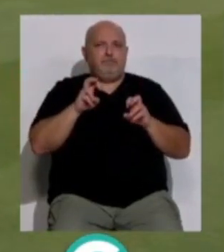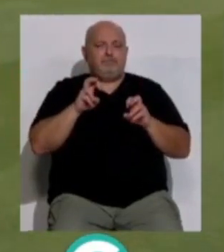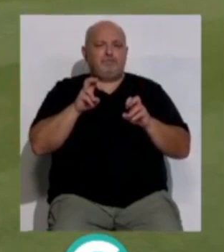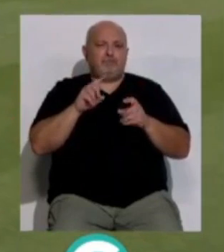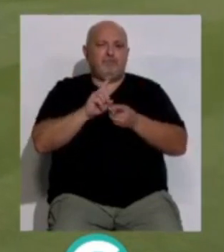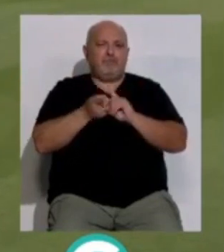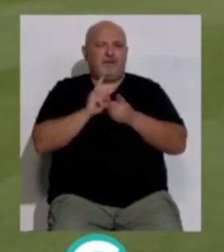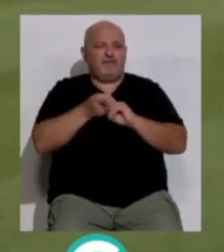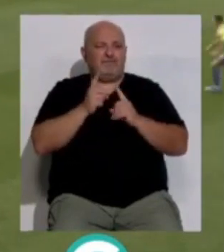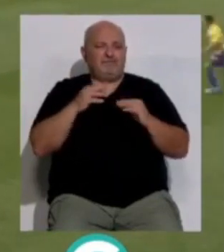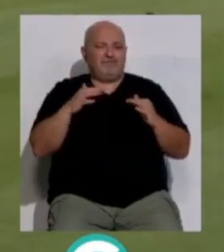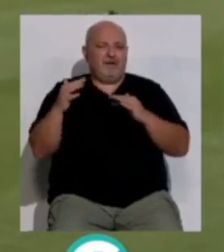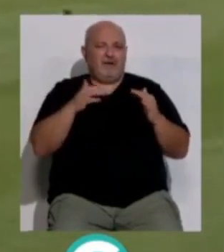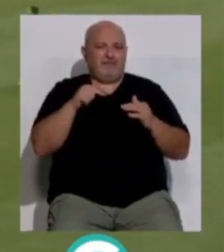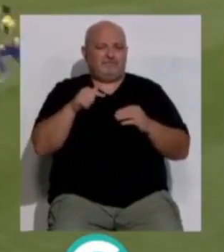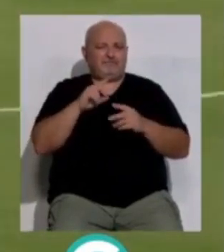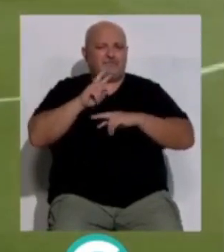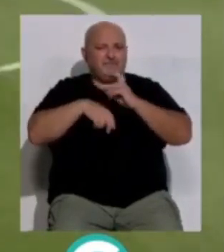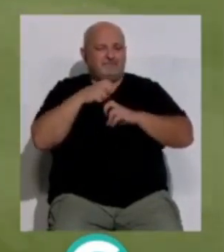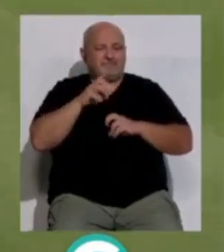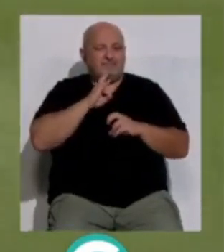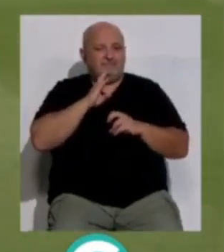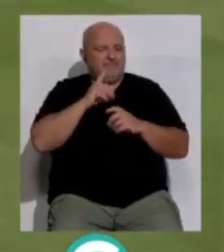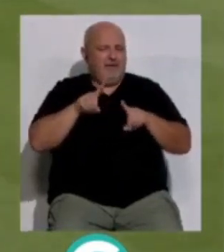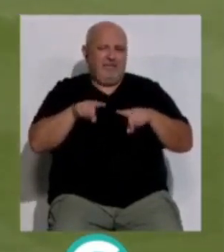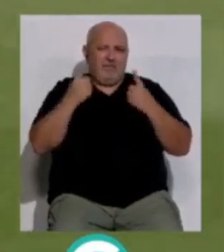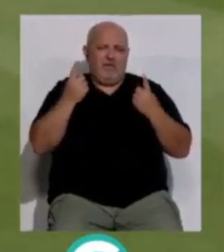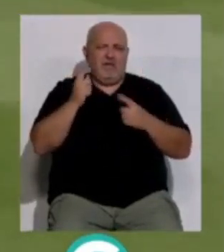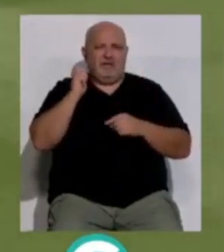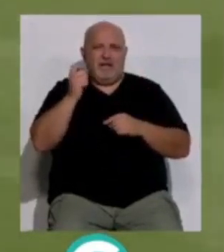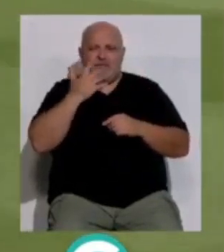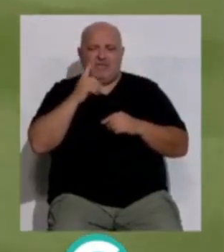variantes de partido a partido esa modificaciones independientemente de tarjetas amarillas tarjeta